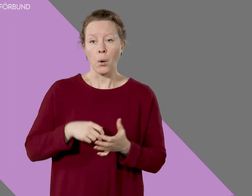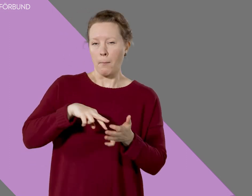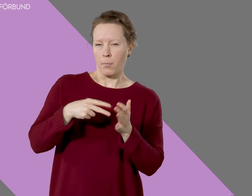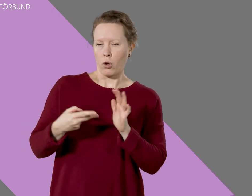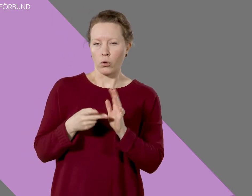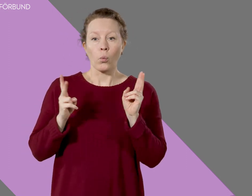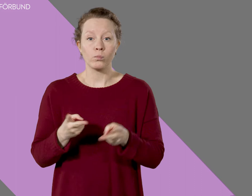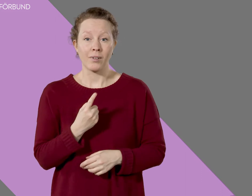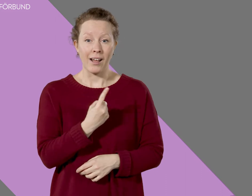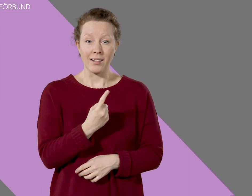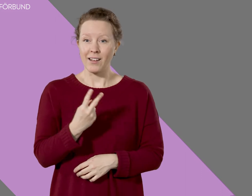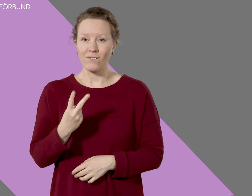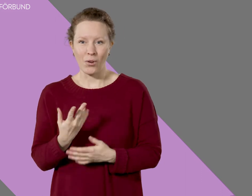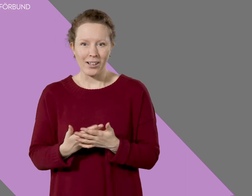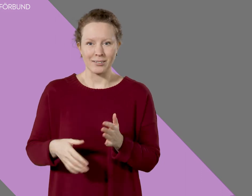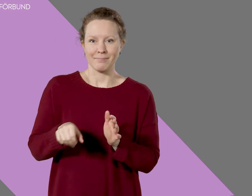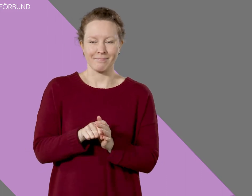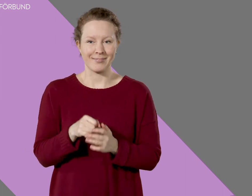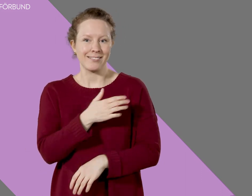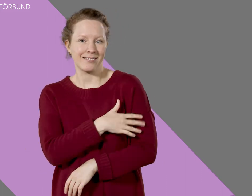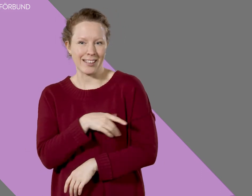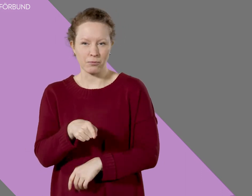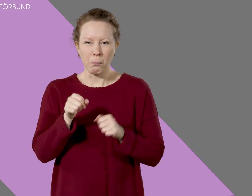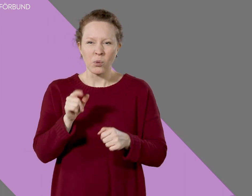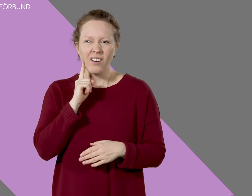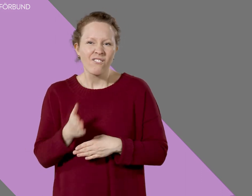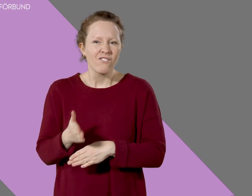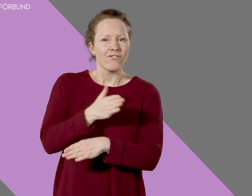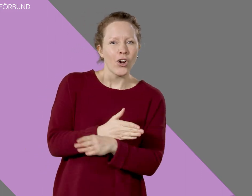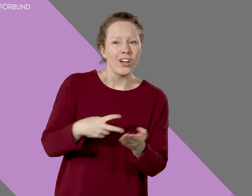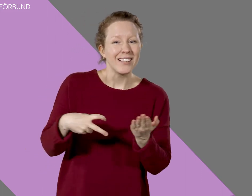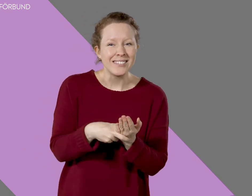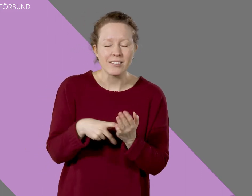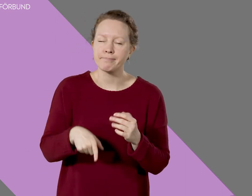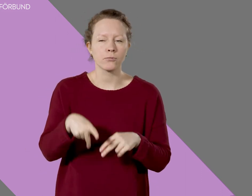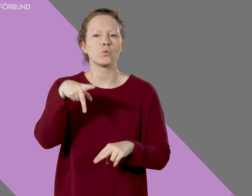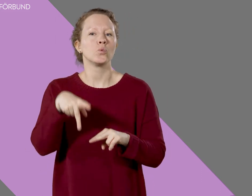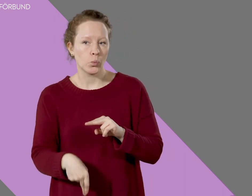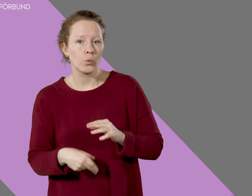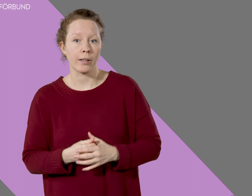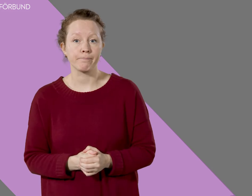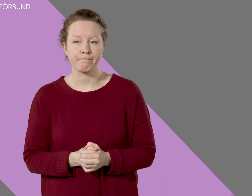Man kommer också att slopa förhandsregistreringen i 112-sms- tjänsten.